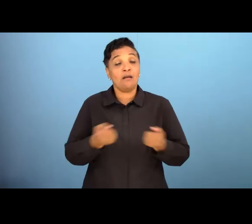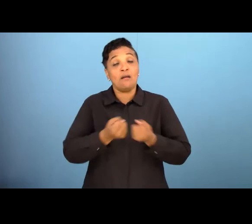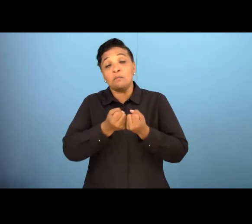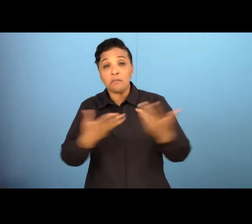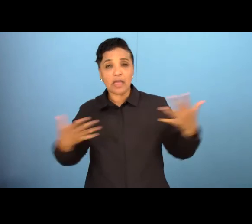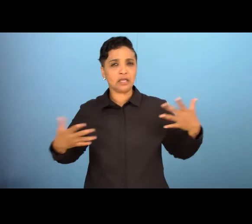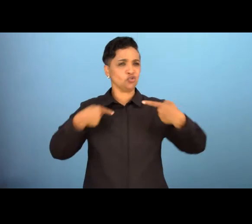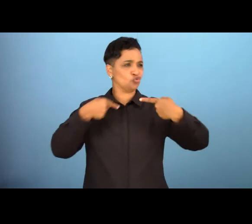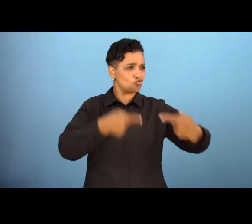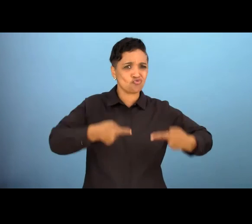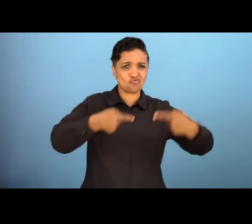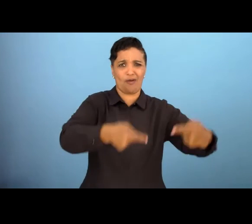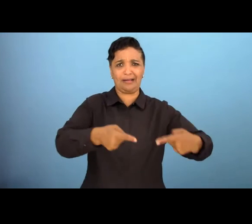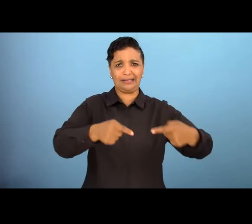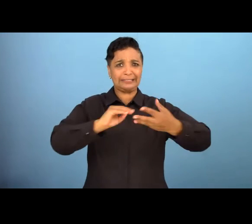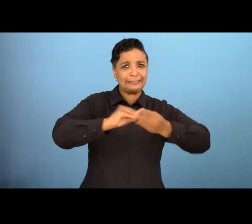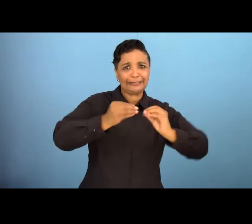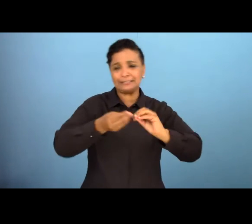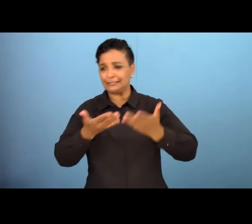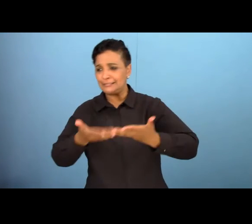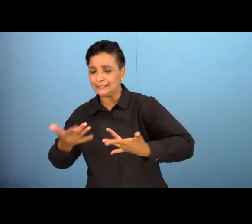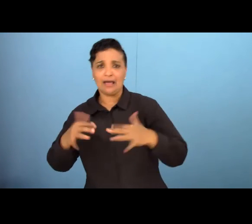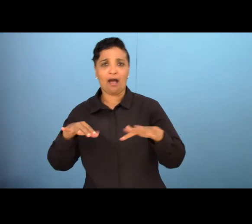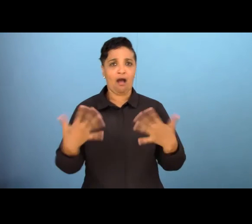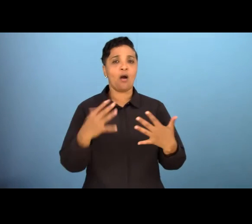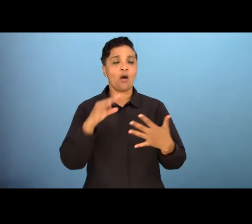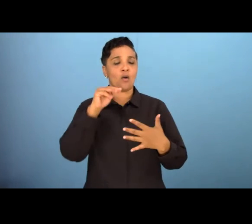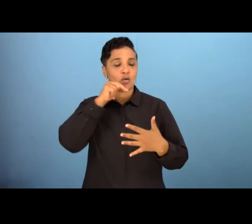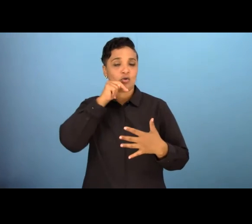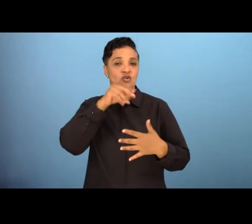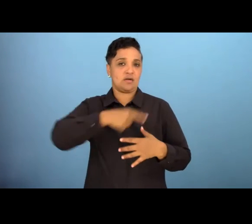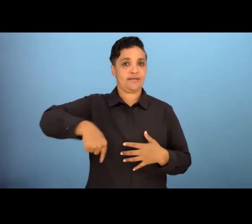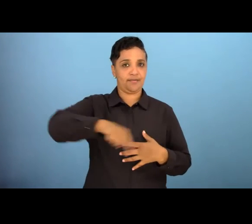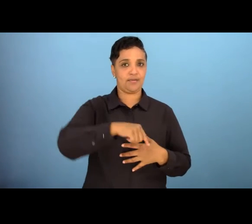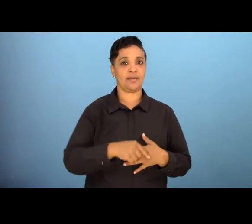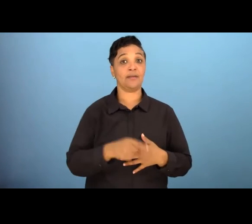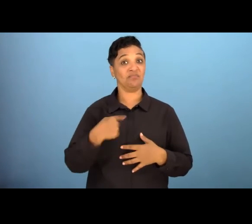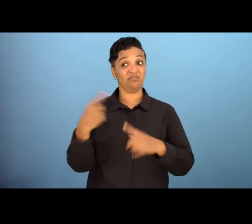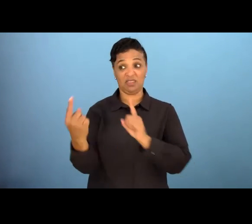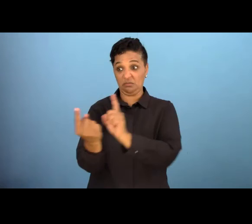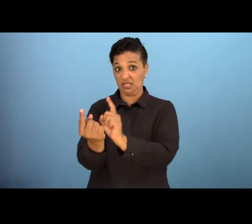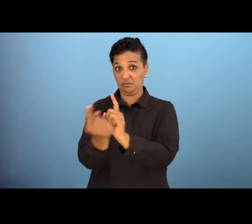ellos y mientras tanto, O PD necesitaba una voz y como resultado muchos de ellos sufren